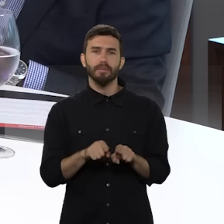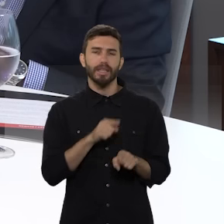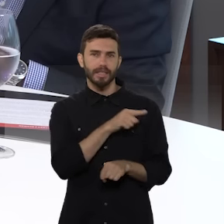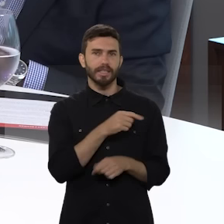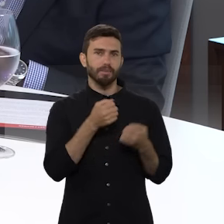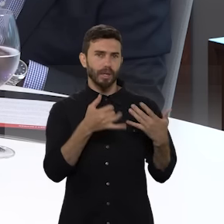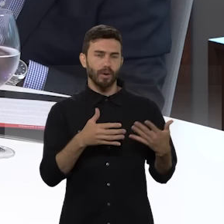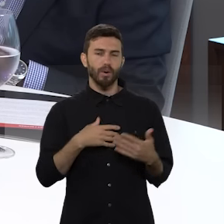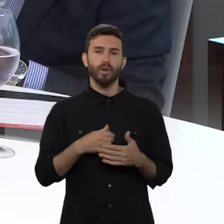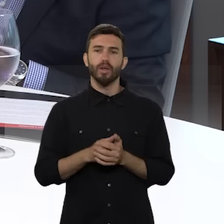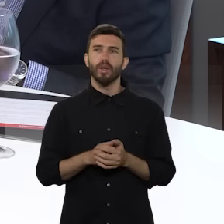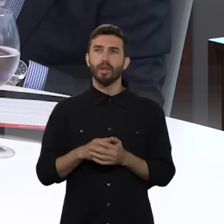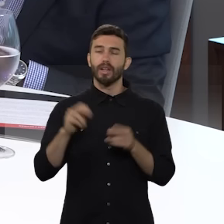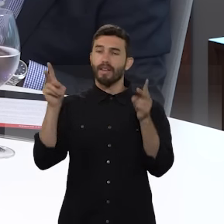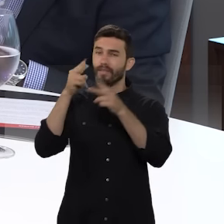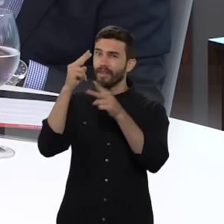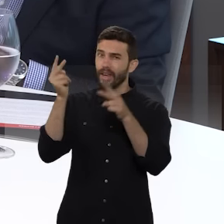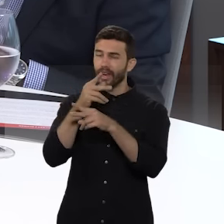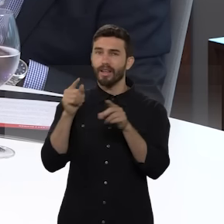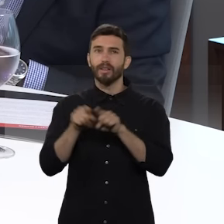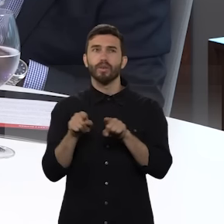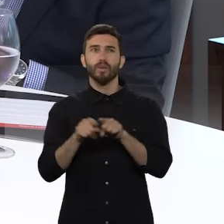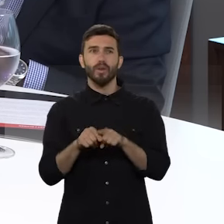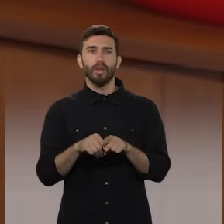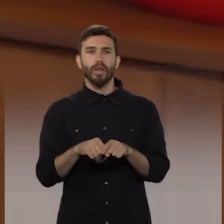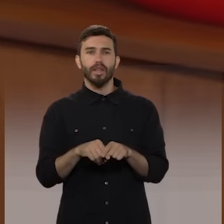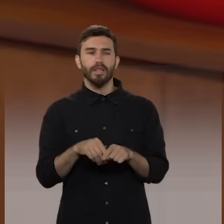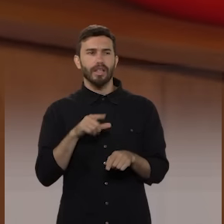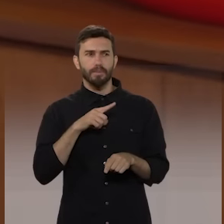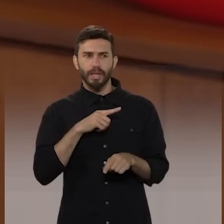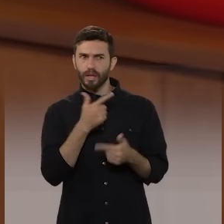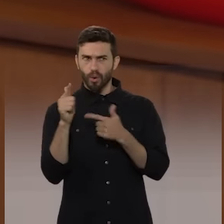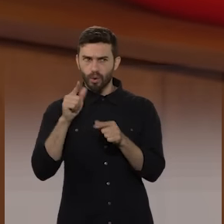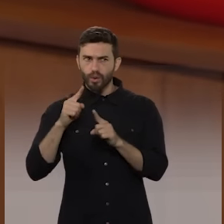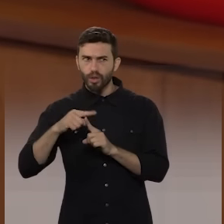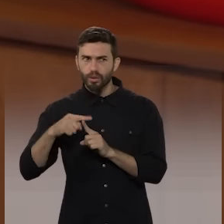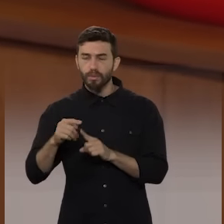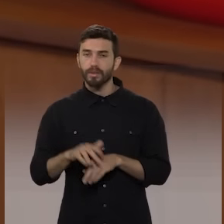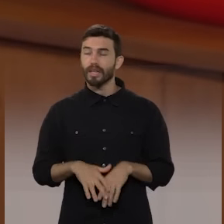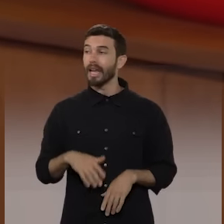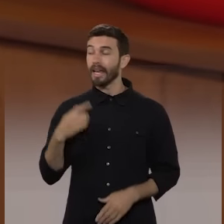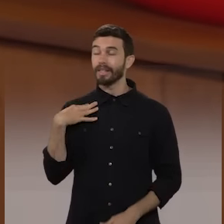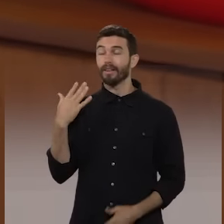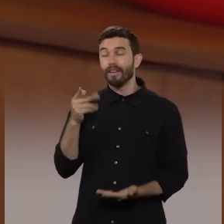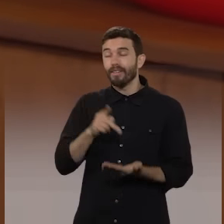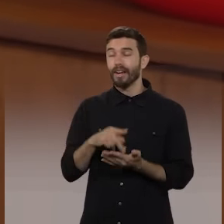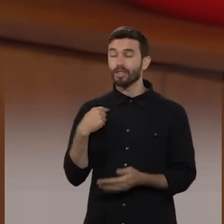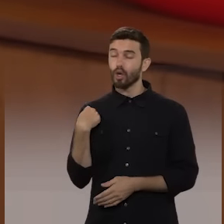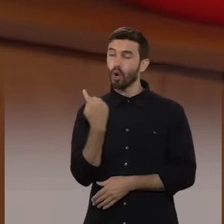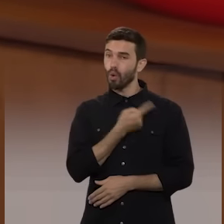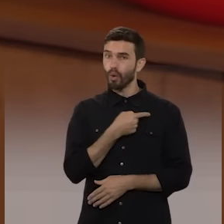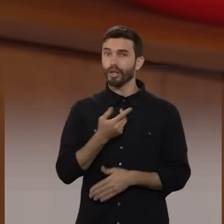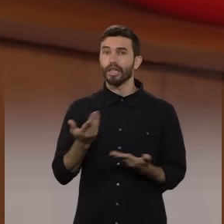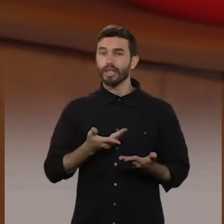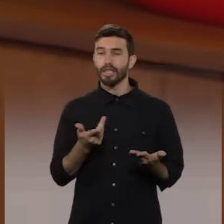É, na verdade, assim, nós não temos uma geração de energia hoje. Nós já tivemos investimentos no